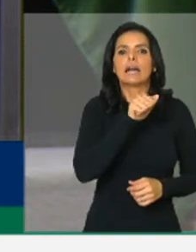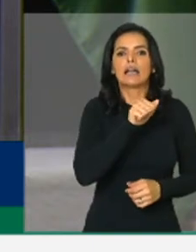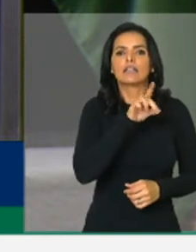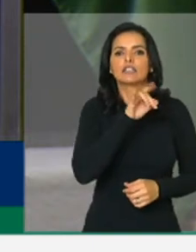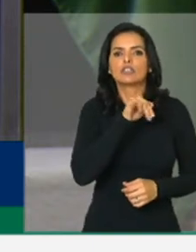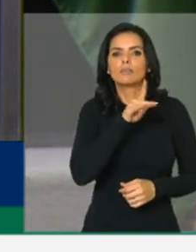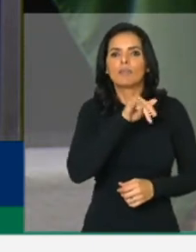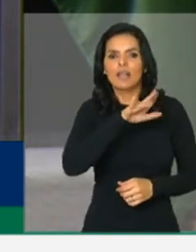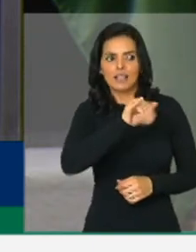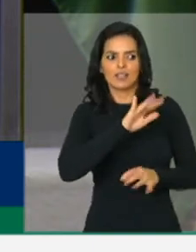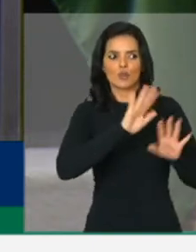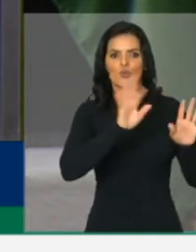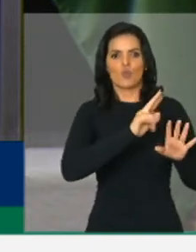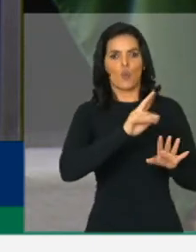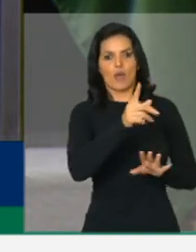EVOLUÇÃO DA TECNOLOGIA DA INFORMAÇÃO, COM PROJETO PRA